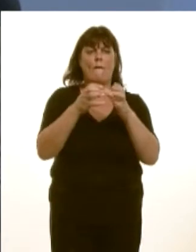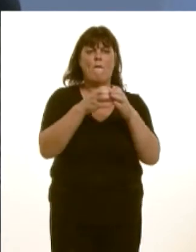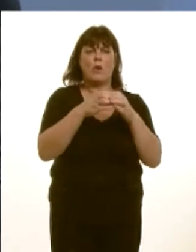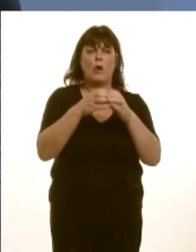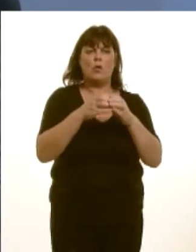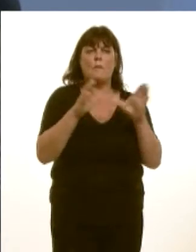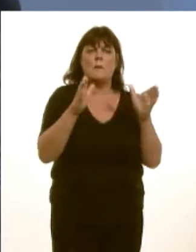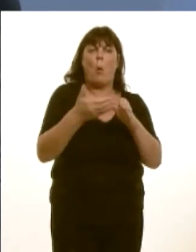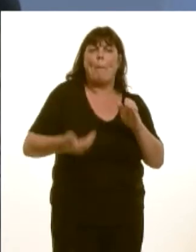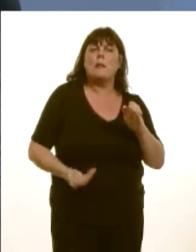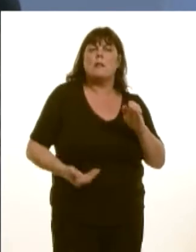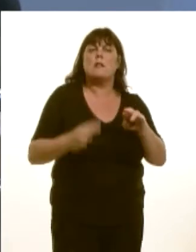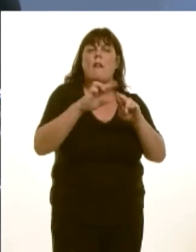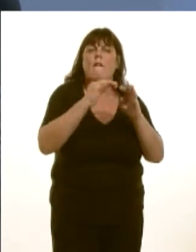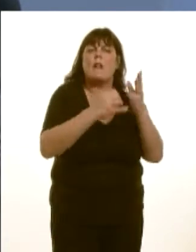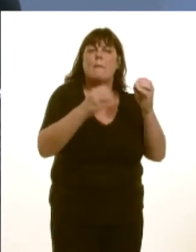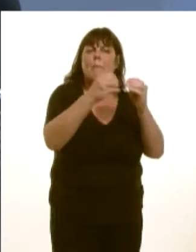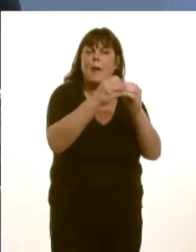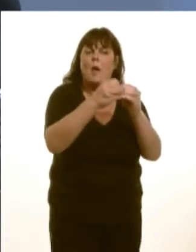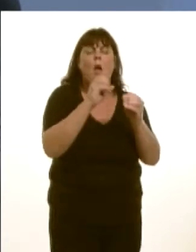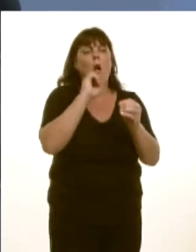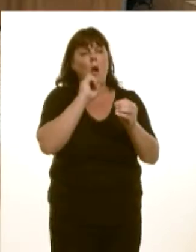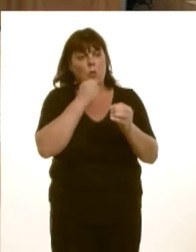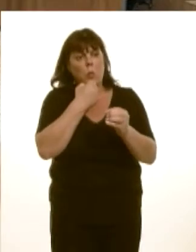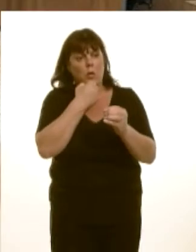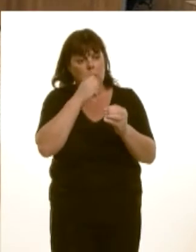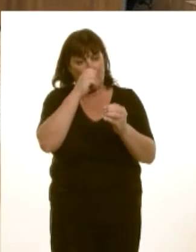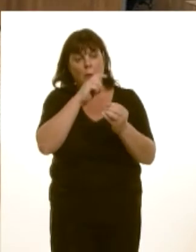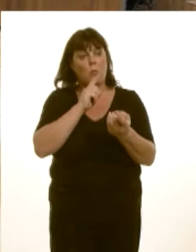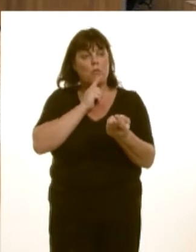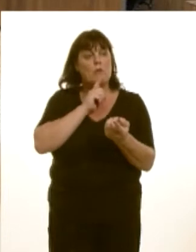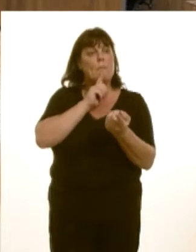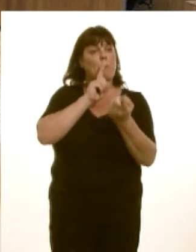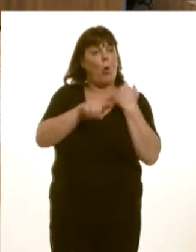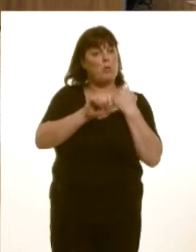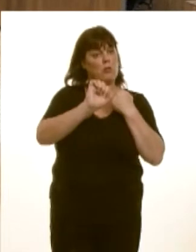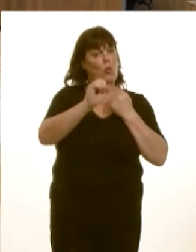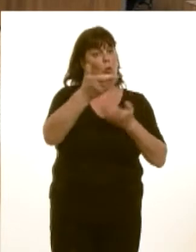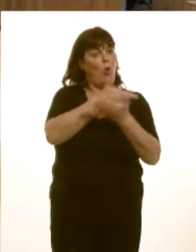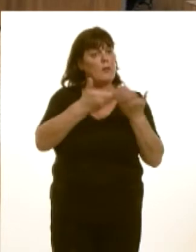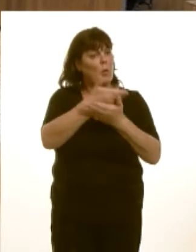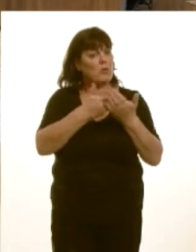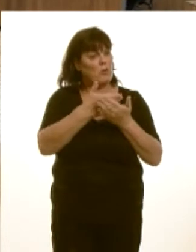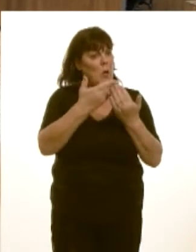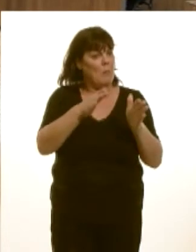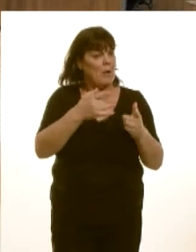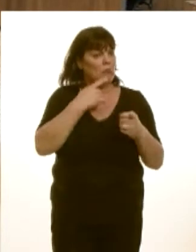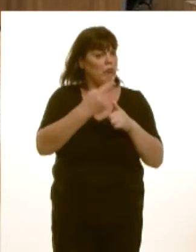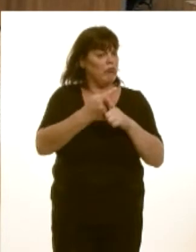Carwyn Jones: Wrth gwrs, rydym yn mo’yn sicrhau ein bod yn gwrando ar farn pob un